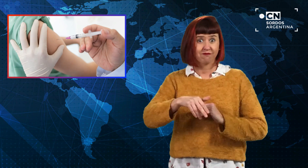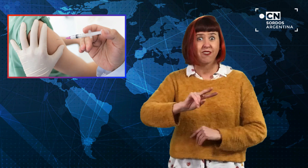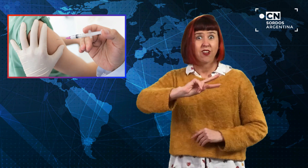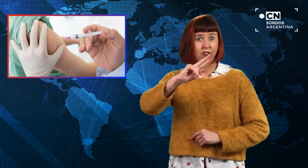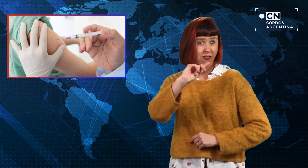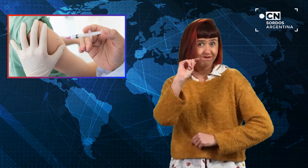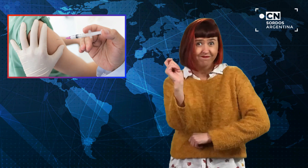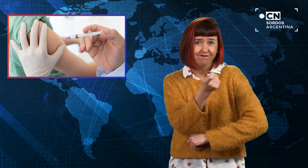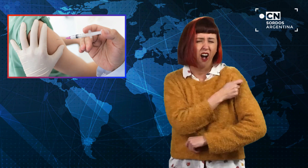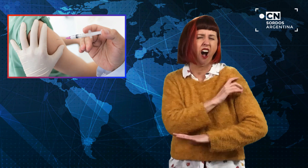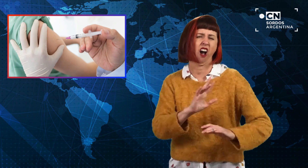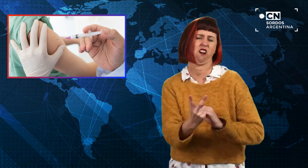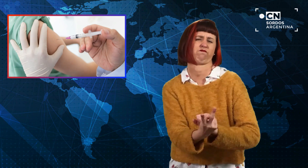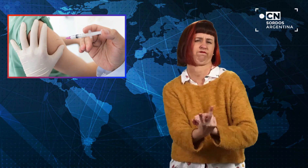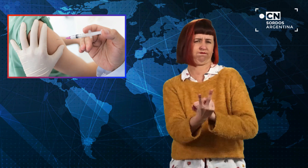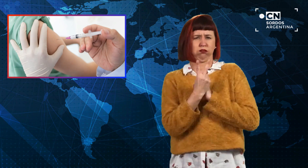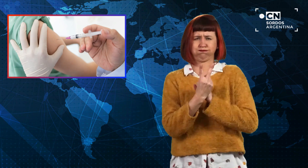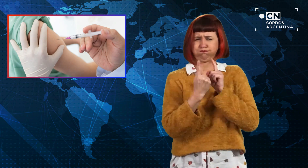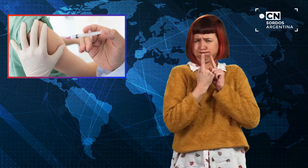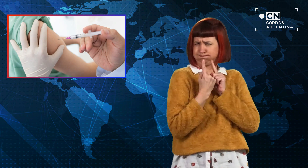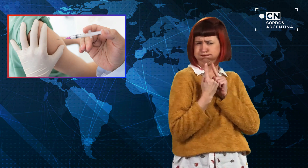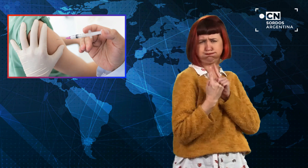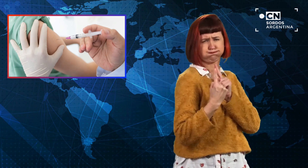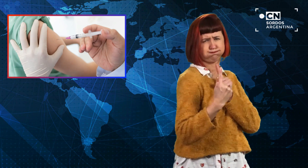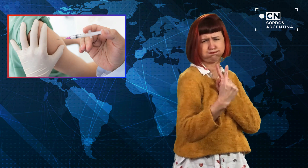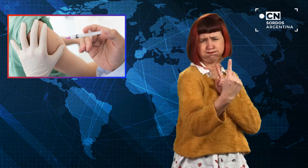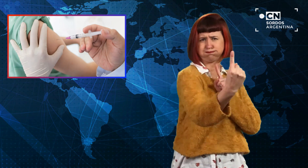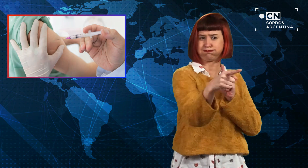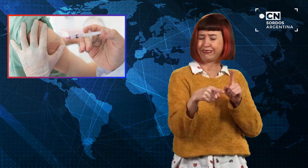completar el esquema refuerza la protección y la hace más duradera,